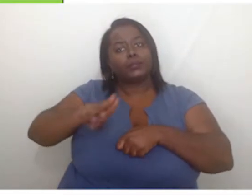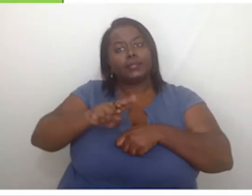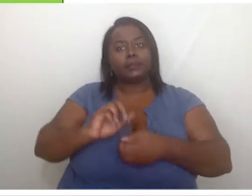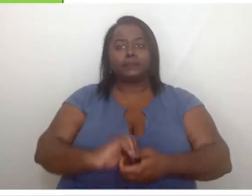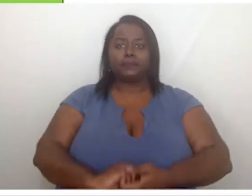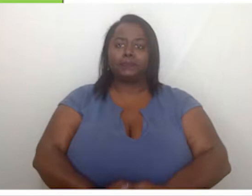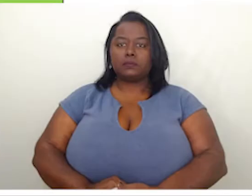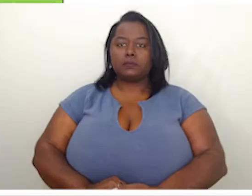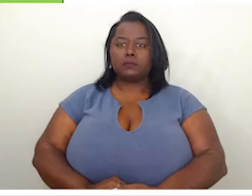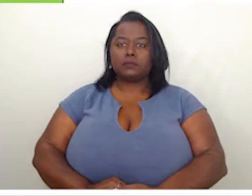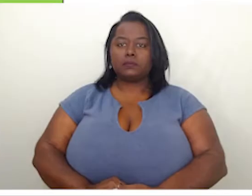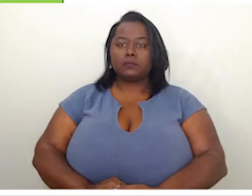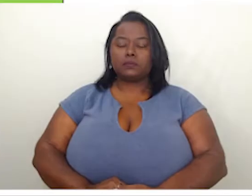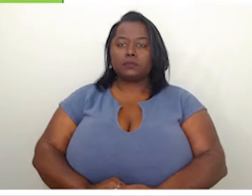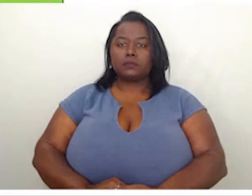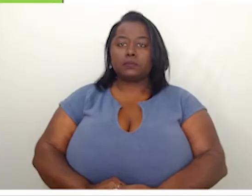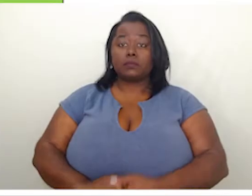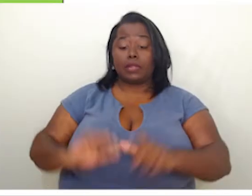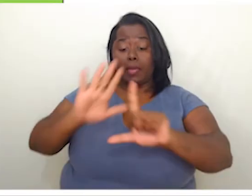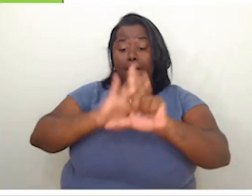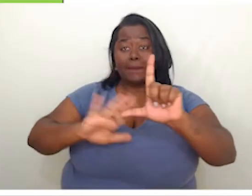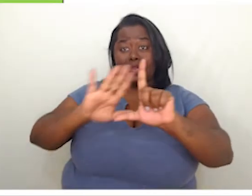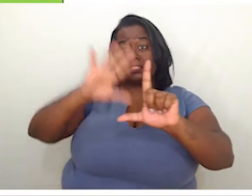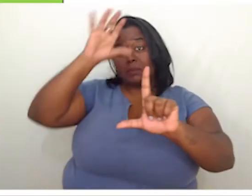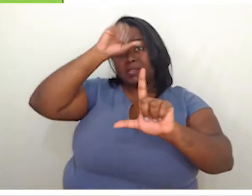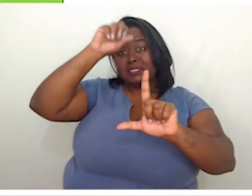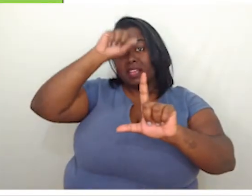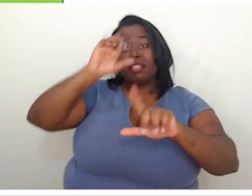Dependiendo de quien sea el propietario del ambiente de aprendizaje,